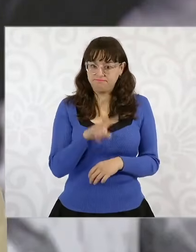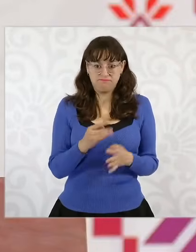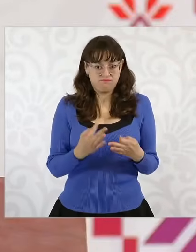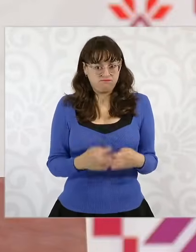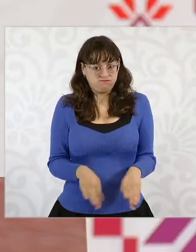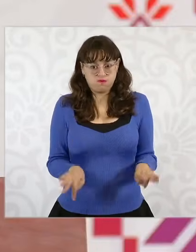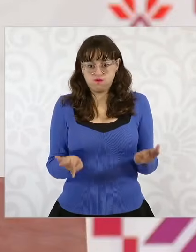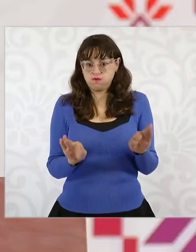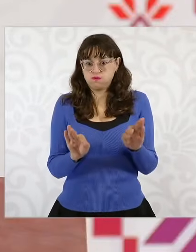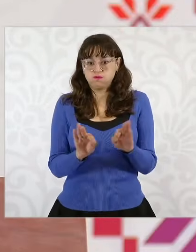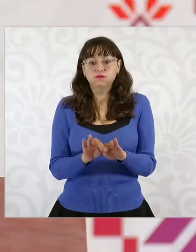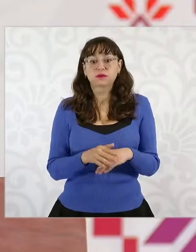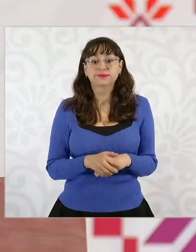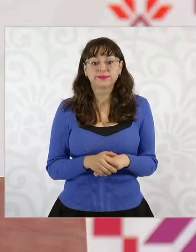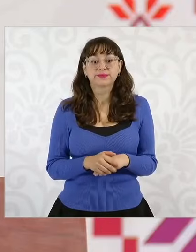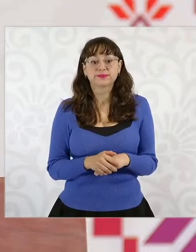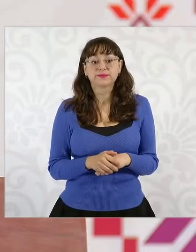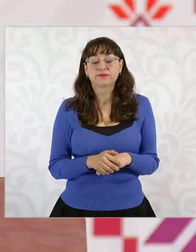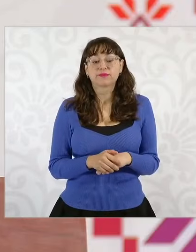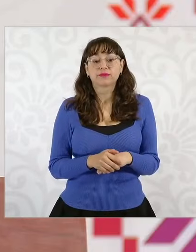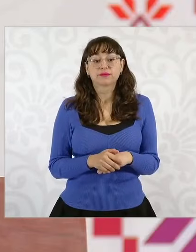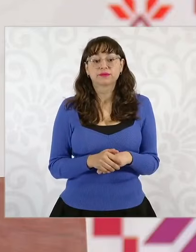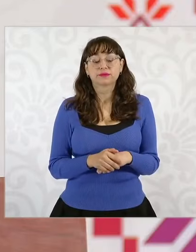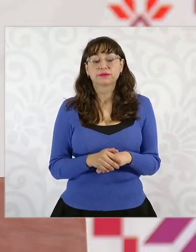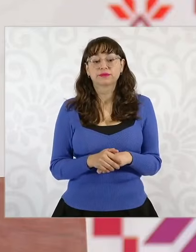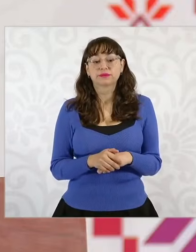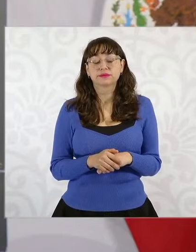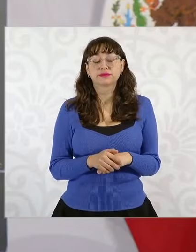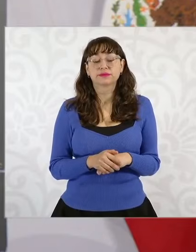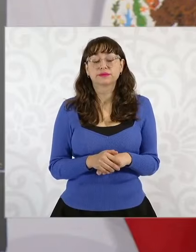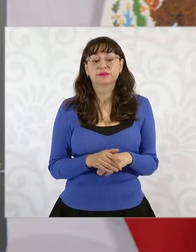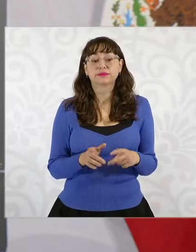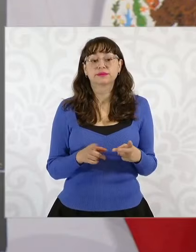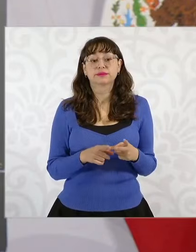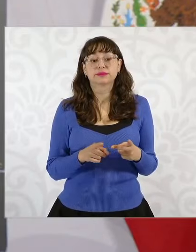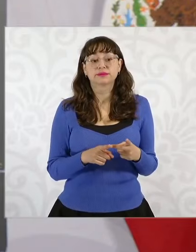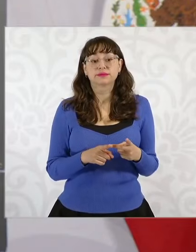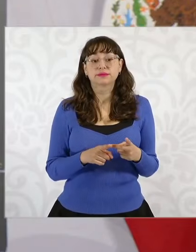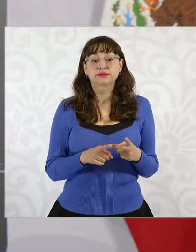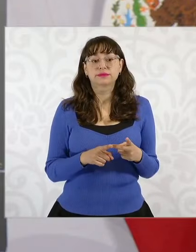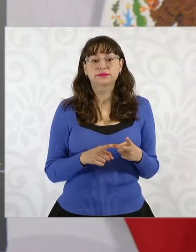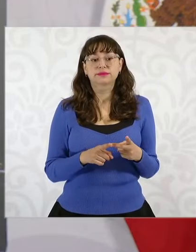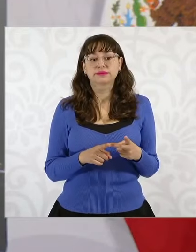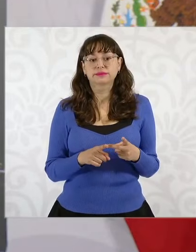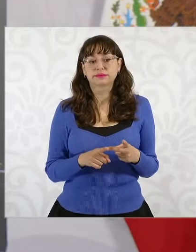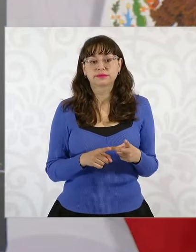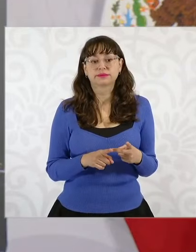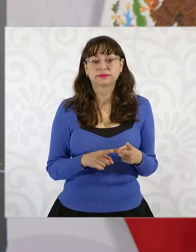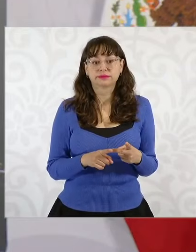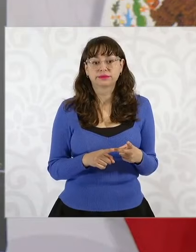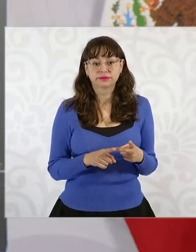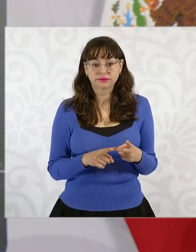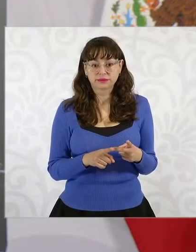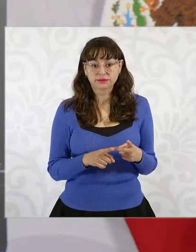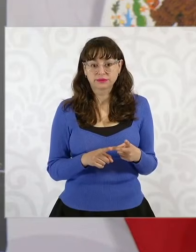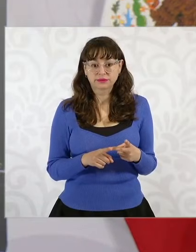refiero, por supuesto, a la presencia de la grandeza de el patrimonio cultural mexicano,